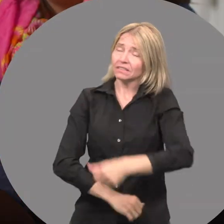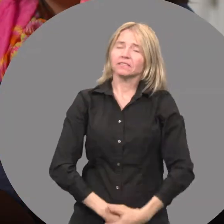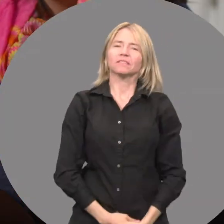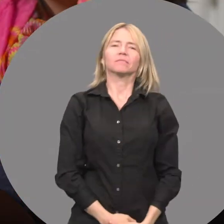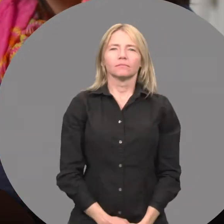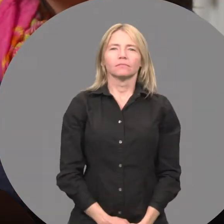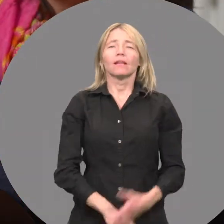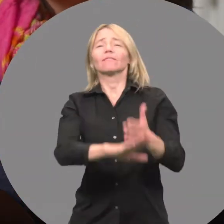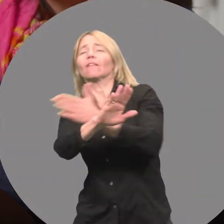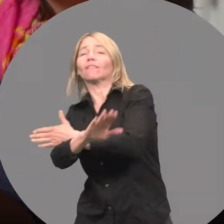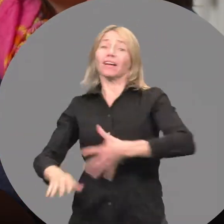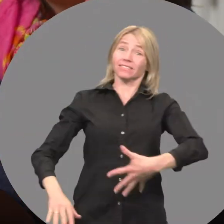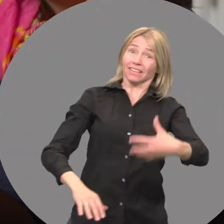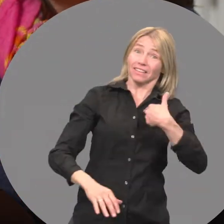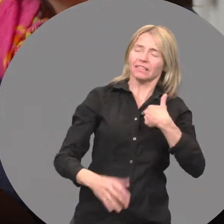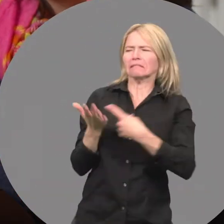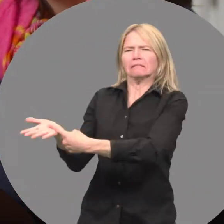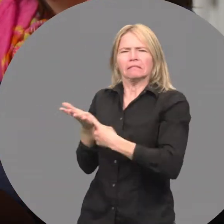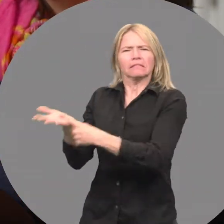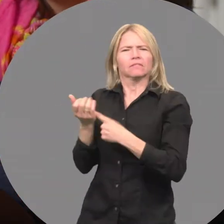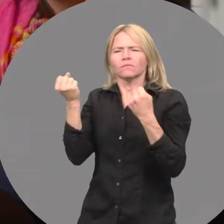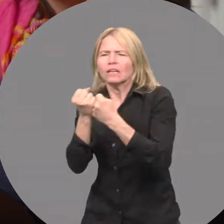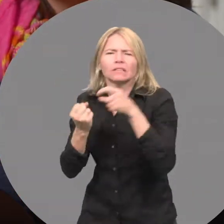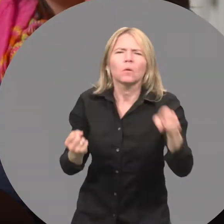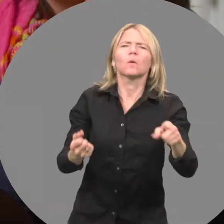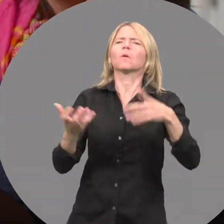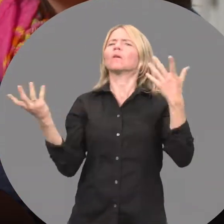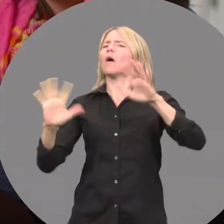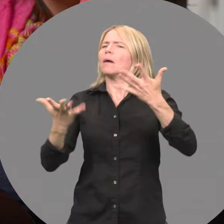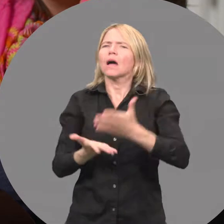Avant de tomber enceinte, nous avons discuté de la subvention et de l'aide qu'elle nous apporterait.